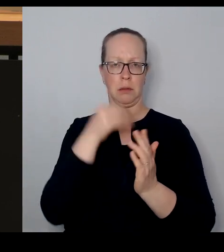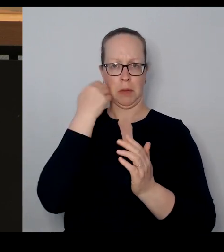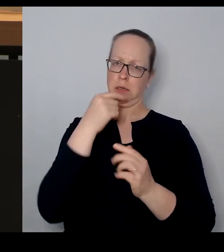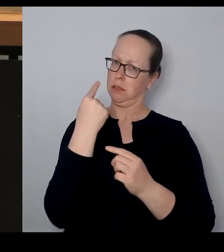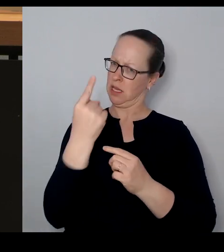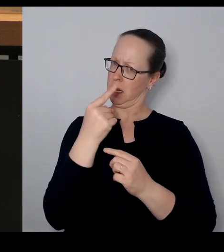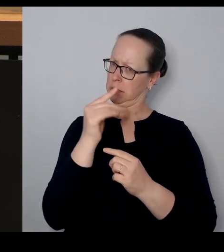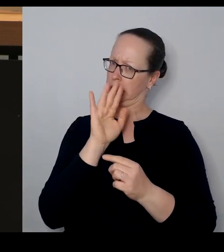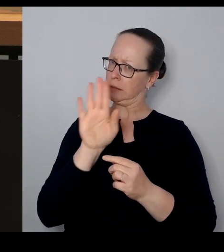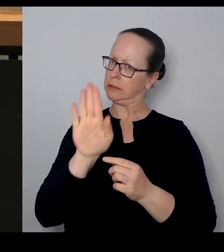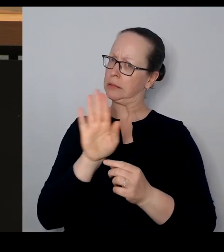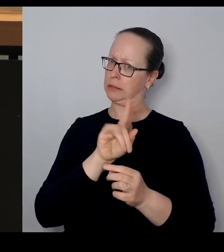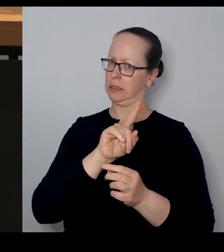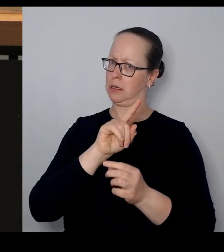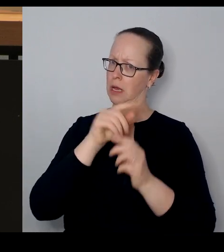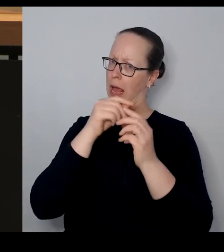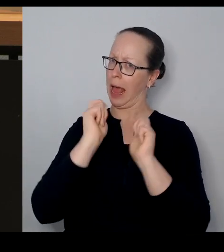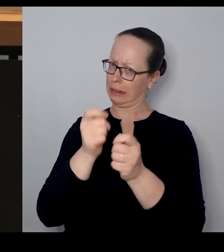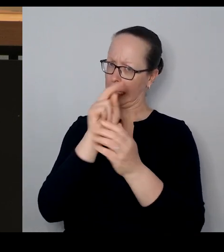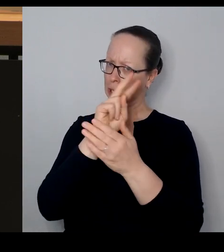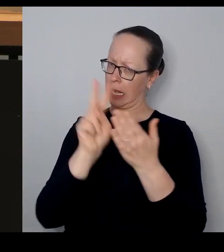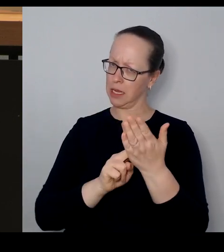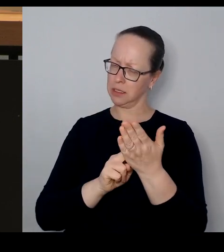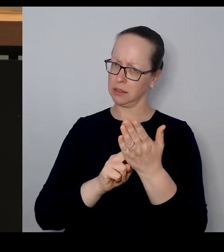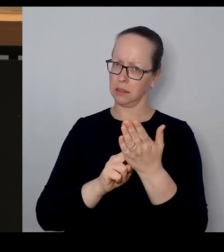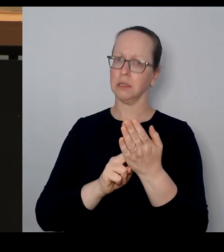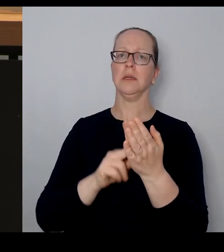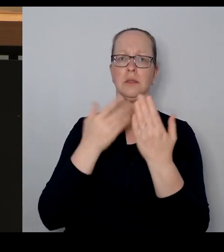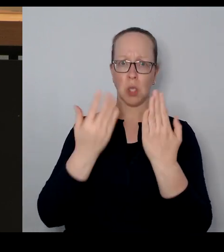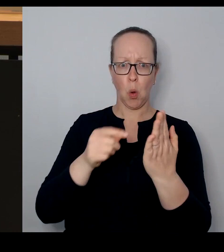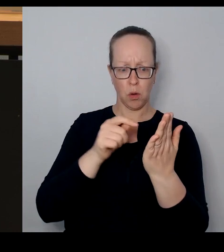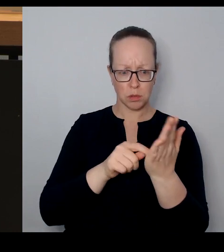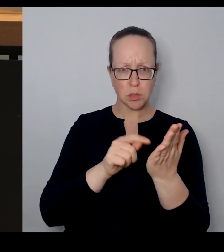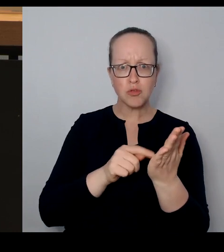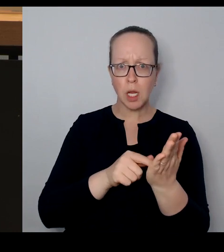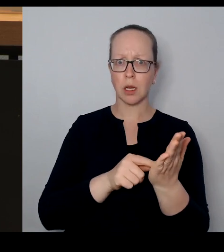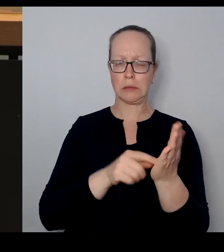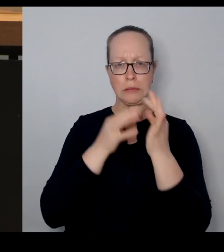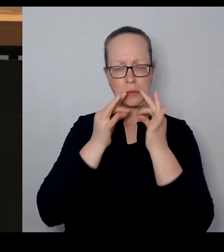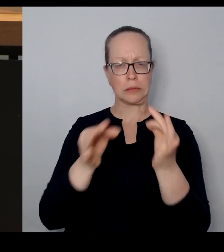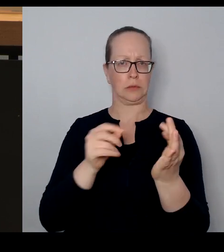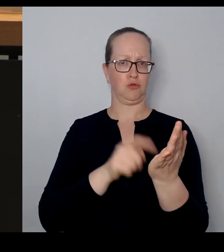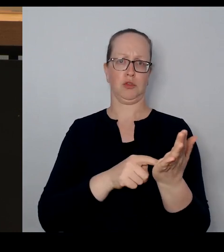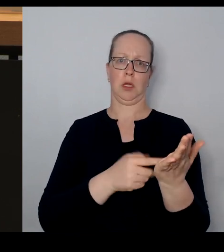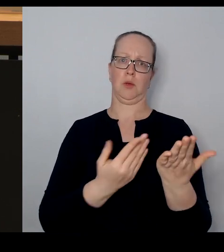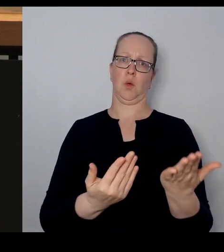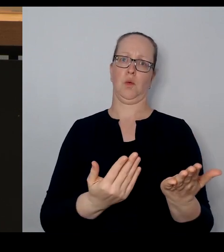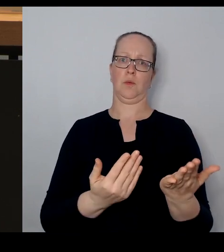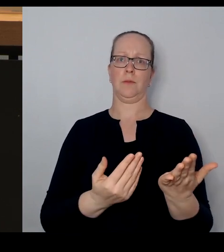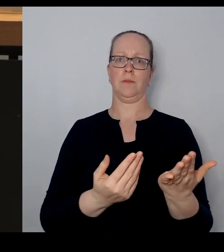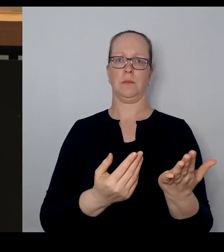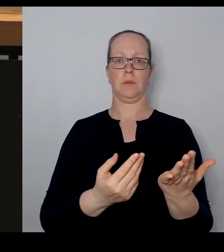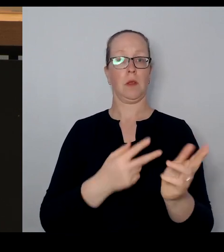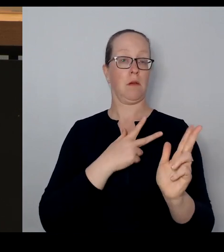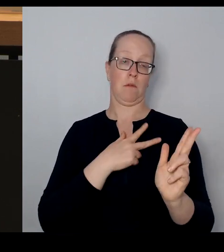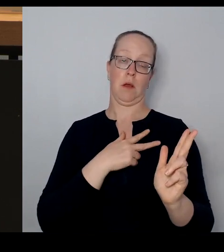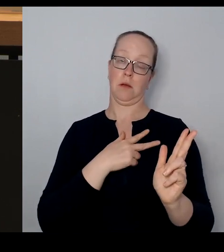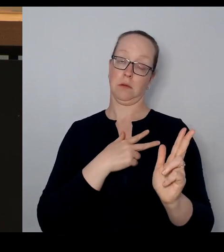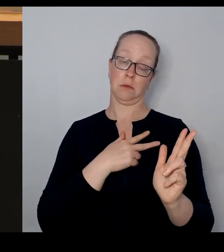Und ehrlicherweise Ich habe Ihnen gesagt, es gibt die Initiative des Bundes und auch unsere Verwaltung hat das unterstützt